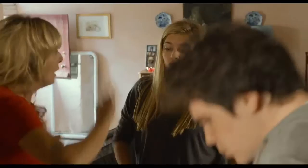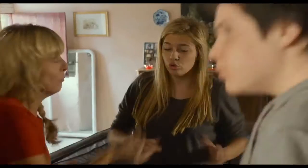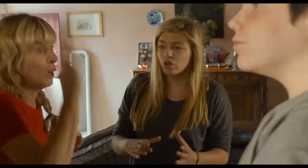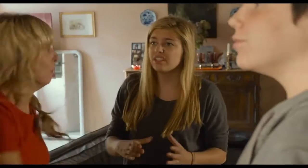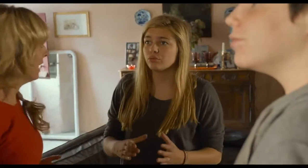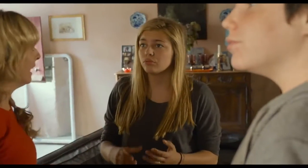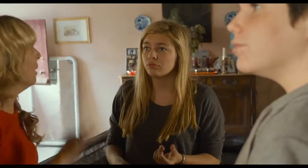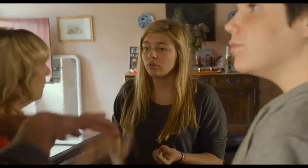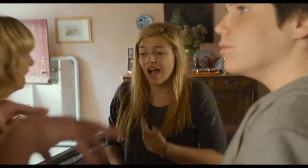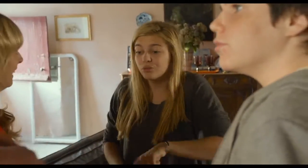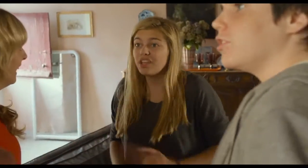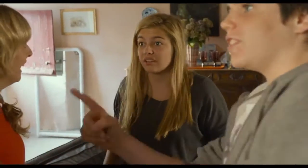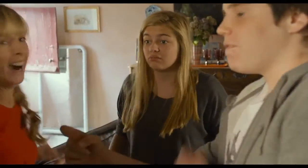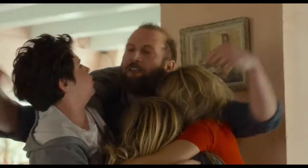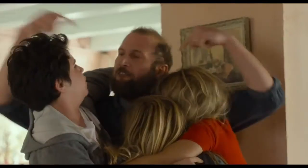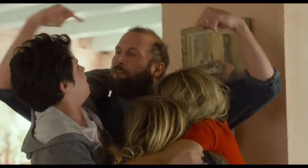Eine Koalition? Aus uns vier?